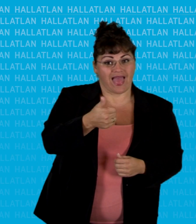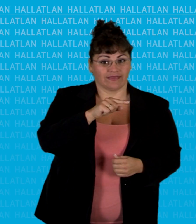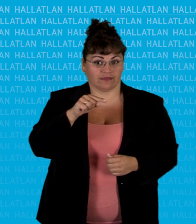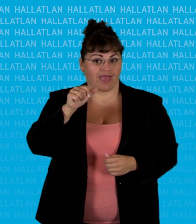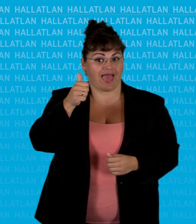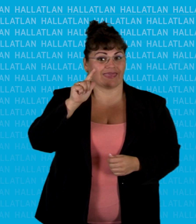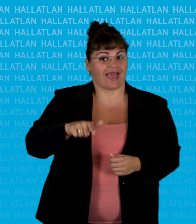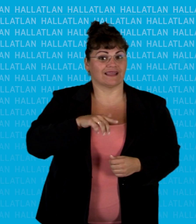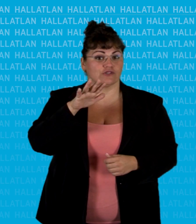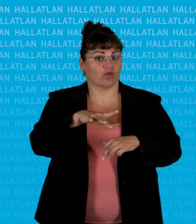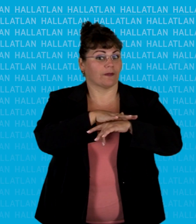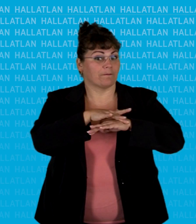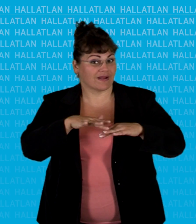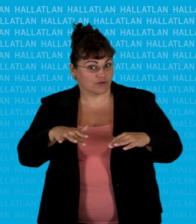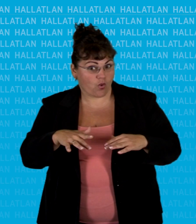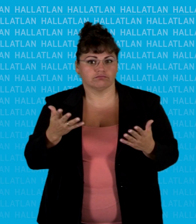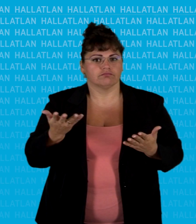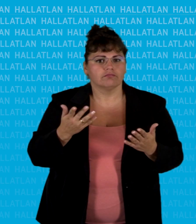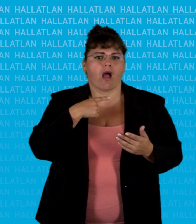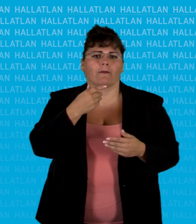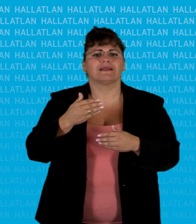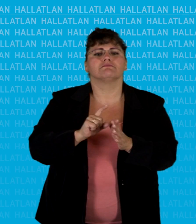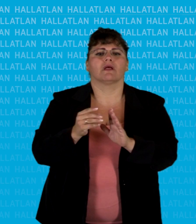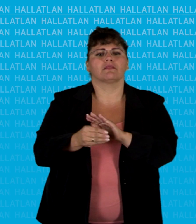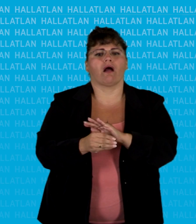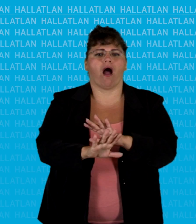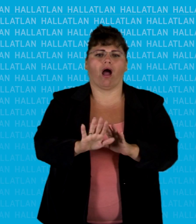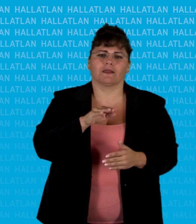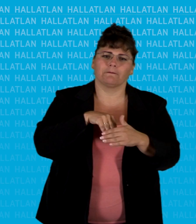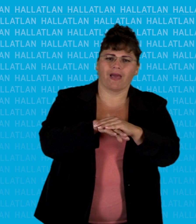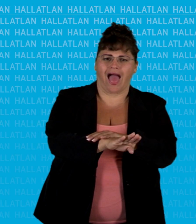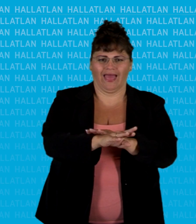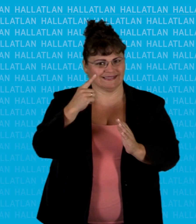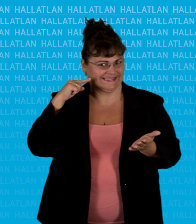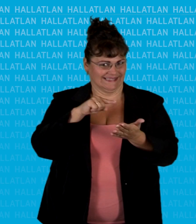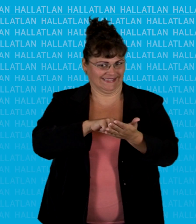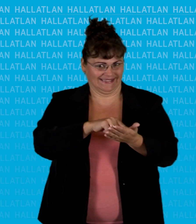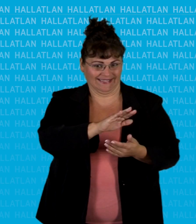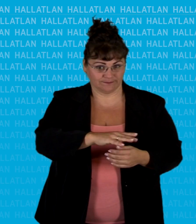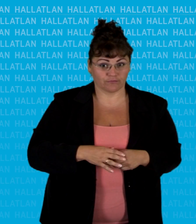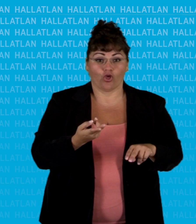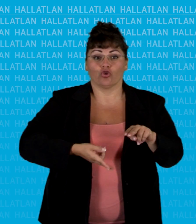1-1,5 milliót pedig takarmányozási célra használnak.